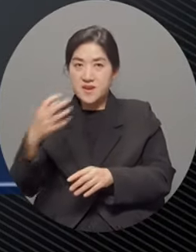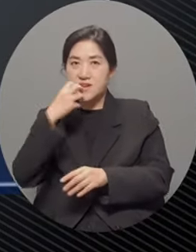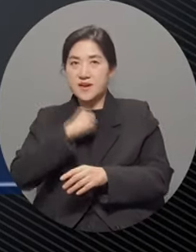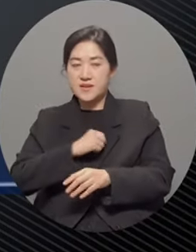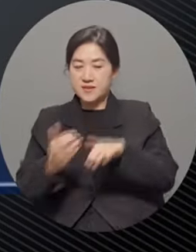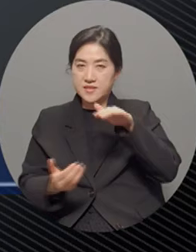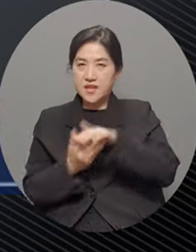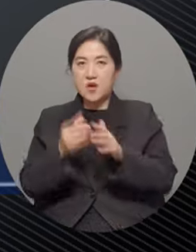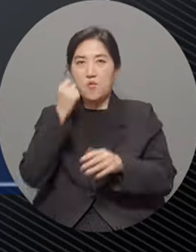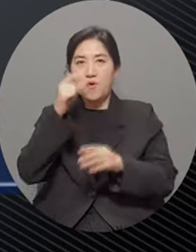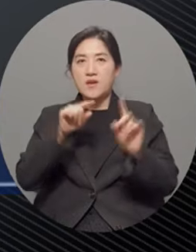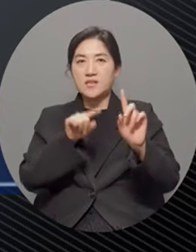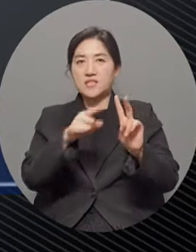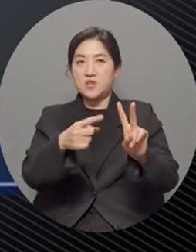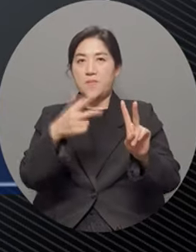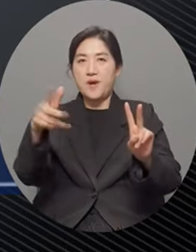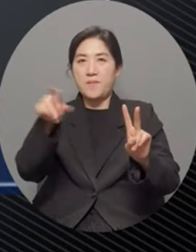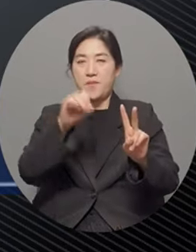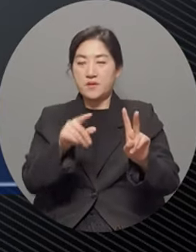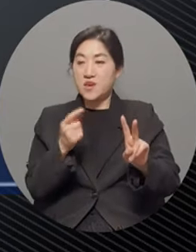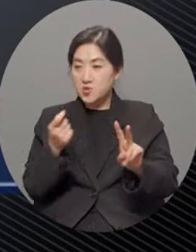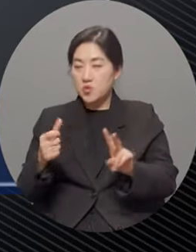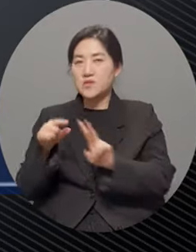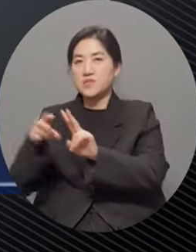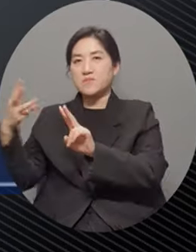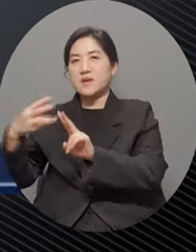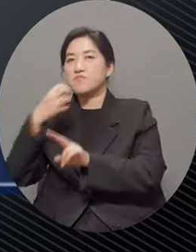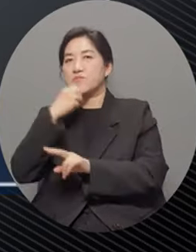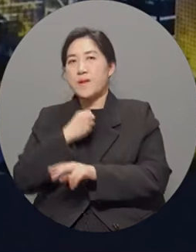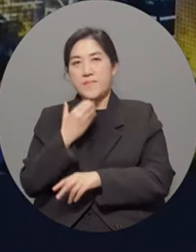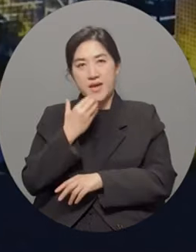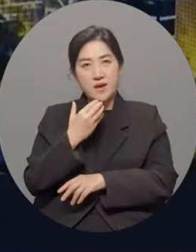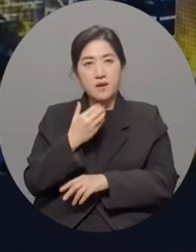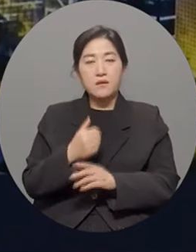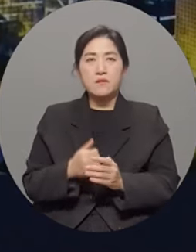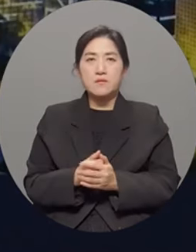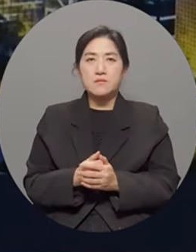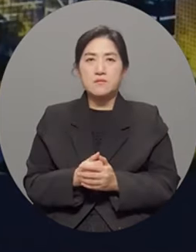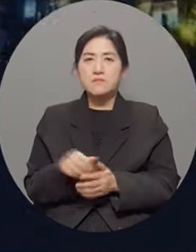(인터뷰) 환차액까지 합쳐 최대 월 이자2.8%이고 최소로 잡아도 2.3% 정도 되죠.